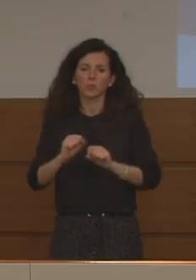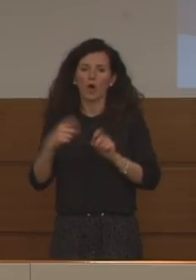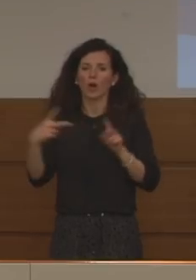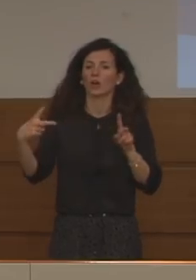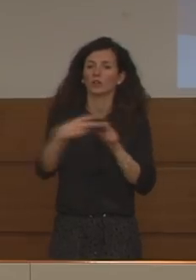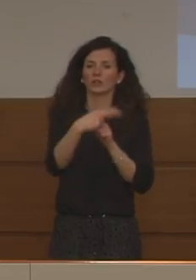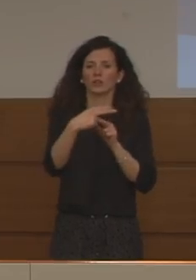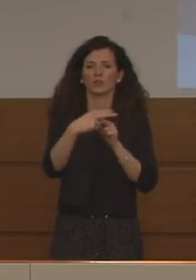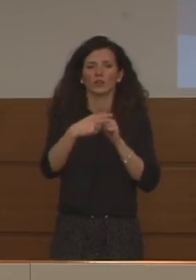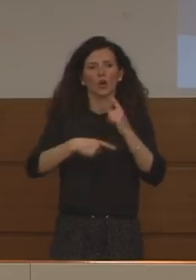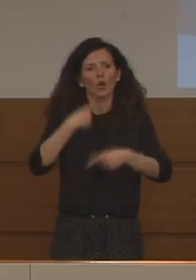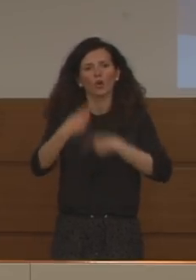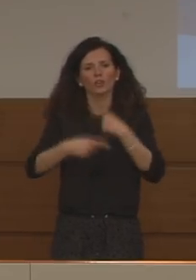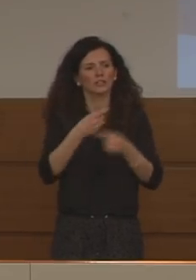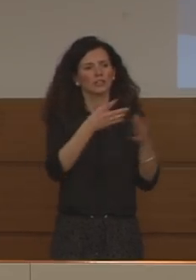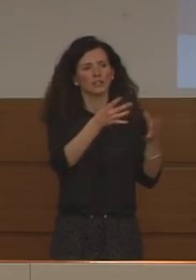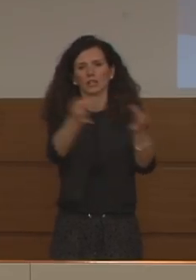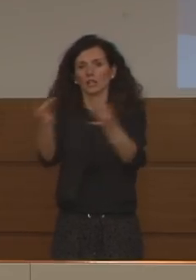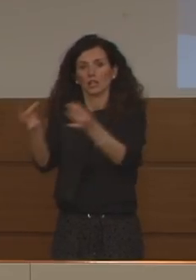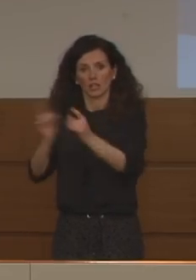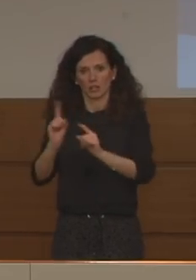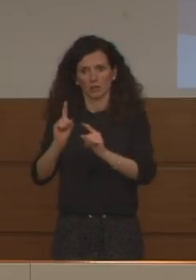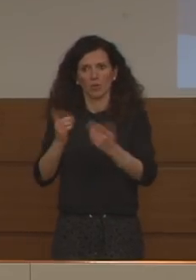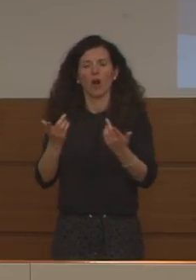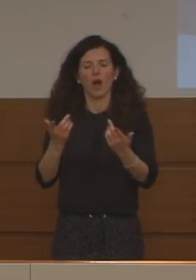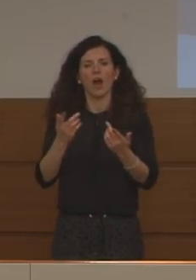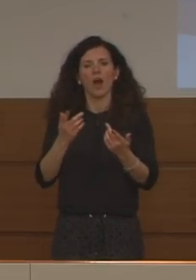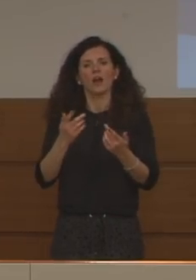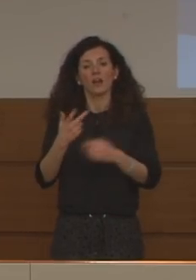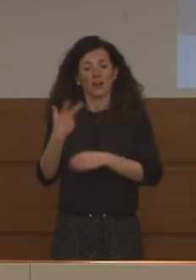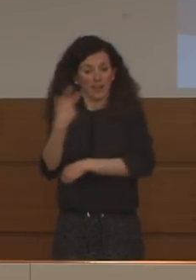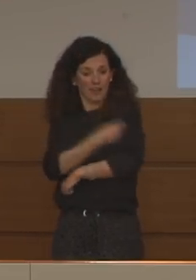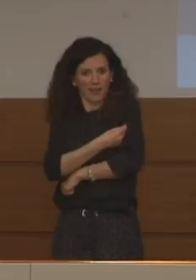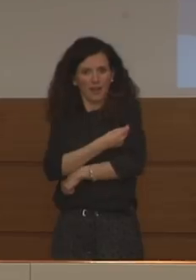sistematica la circolazione perché riusciamo a immunizzare larga parte